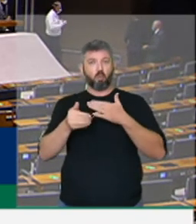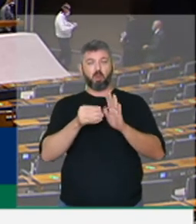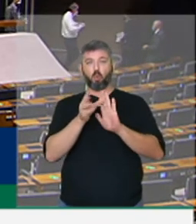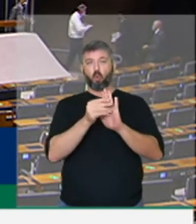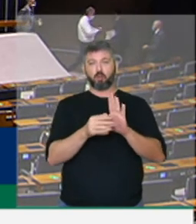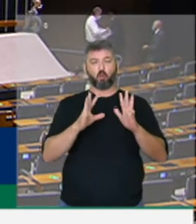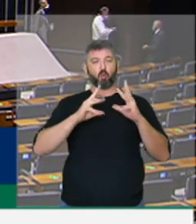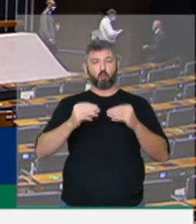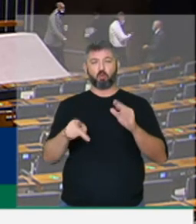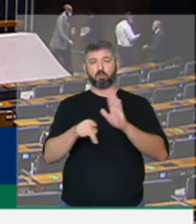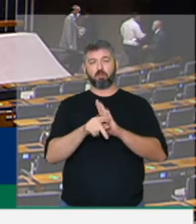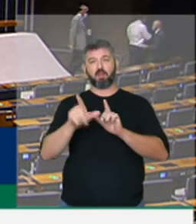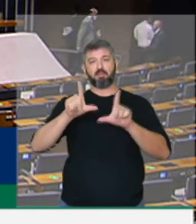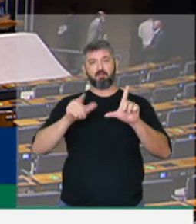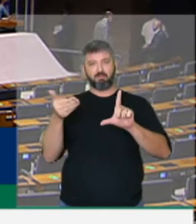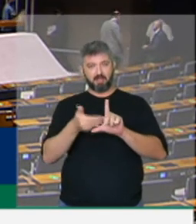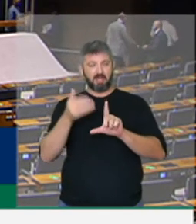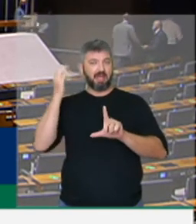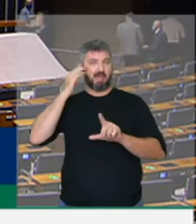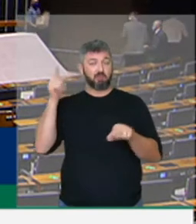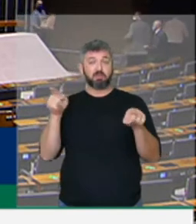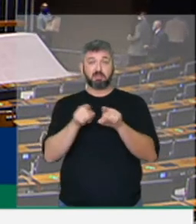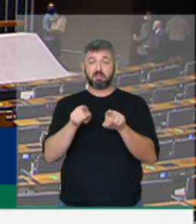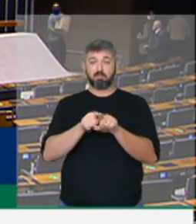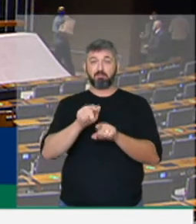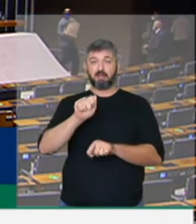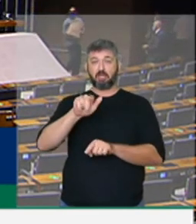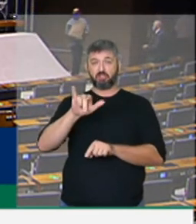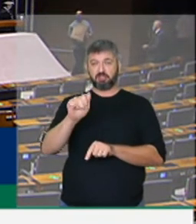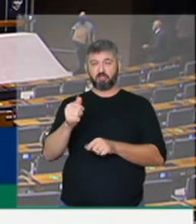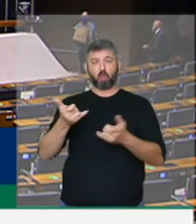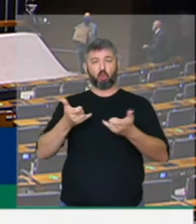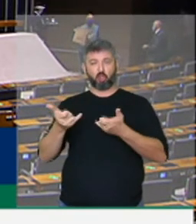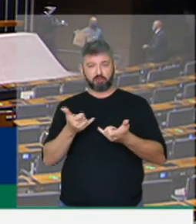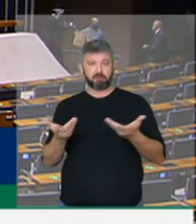ACESSO A CONTEÚDOS PRODUZIDOS PELA TV, PELA RÁDIO E TAMBÉM PELO AGÊNCIA CÂMARA. A GENTE AGRADECE MUITO SUA AUDIÊNCIA,